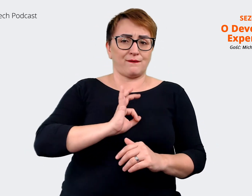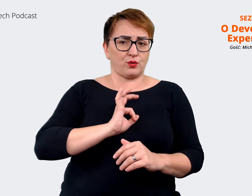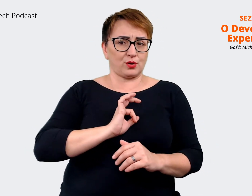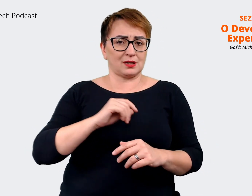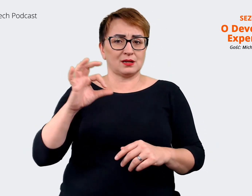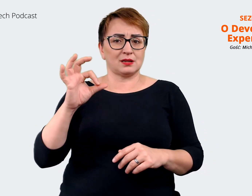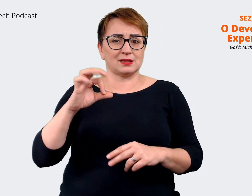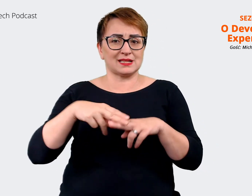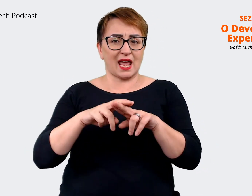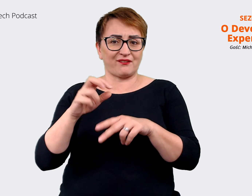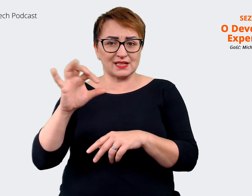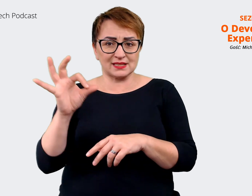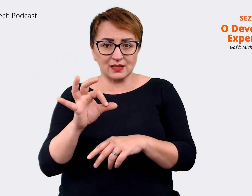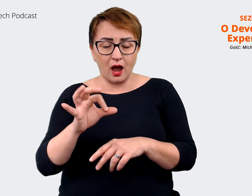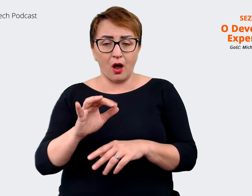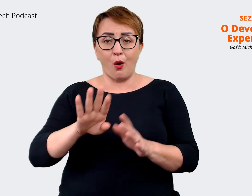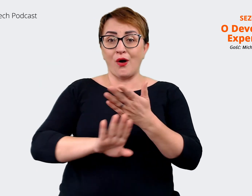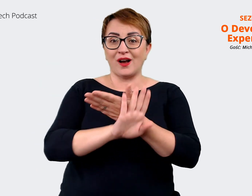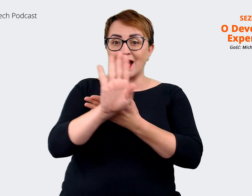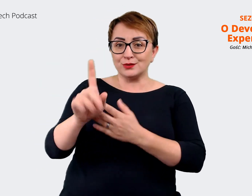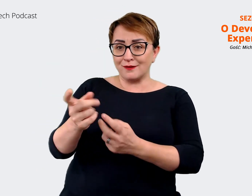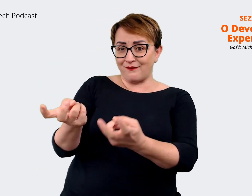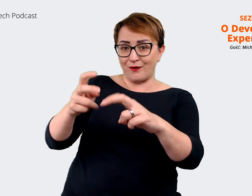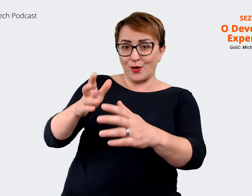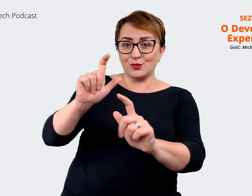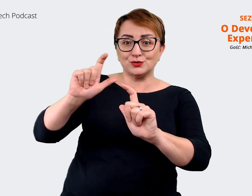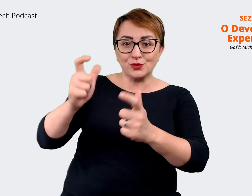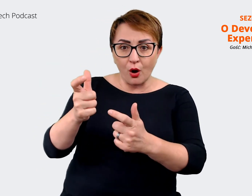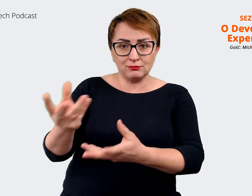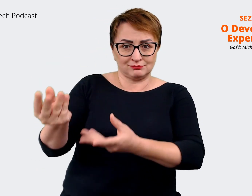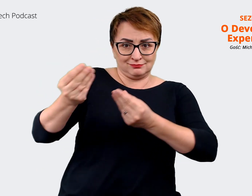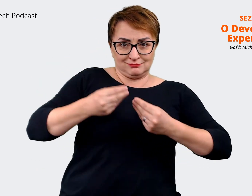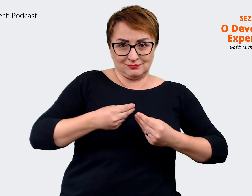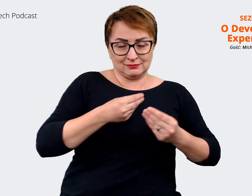swojego serwisu i okazuje się, że stworzył coś, co może się przydać innym ludziom, no to